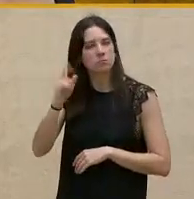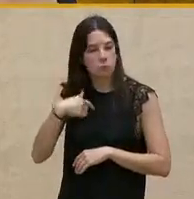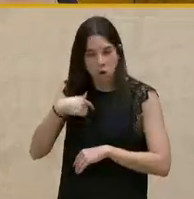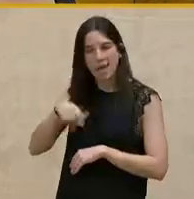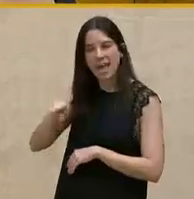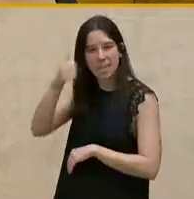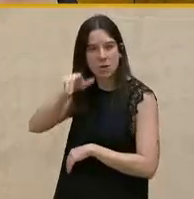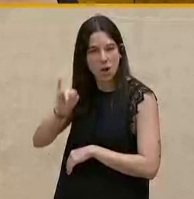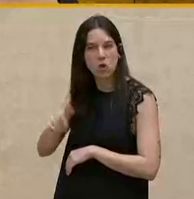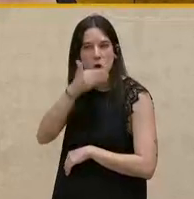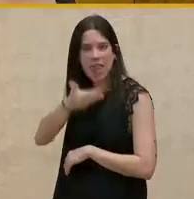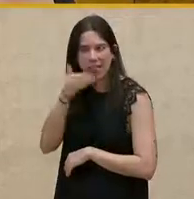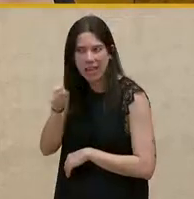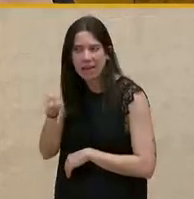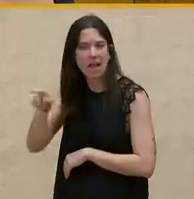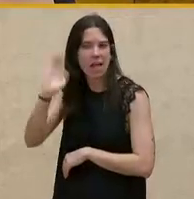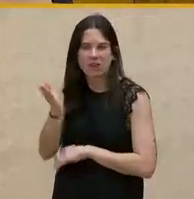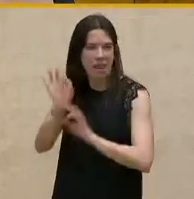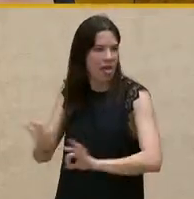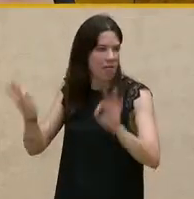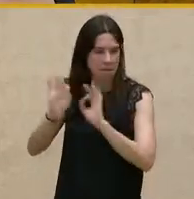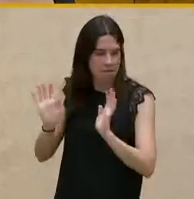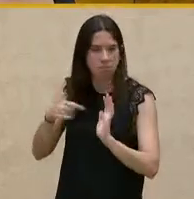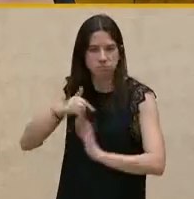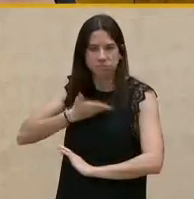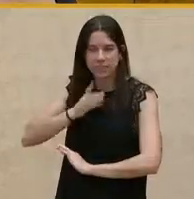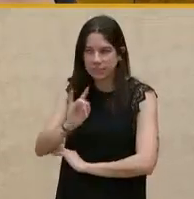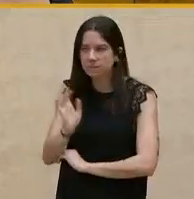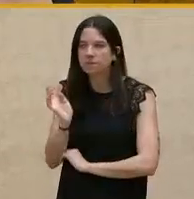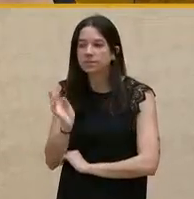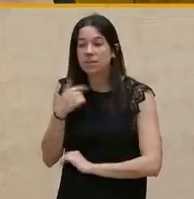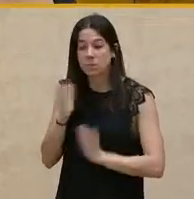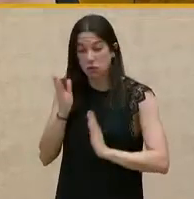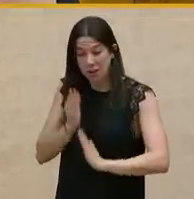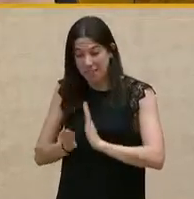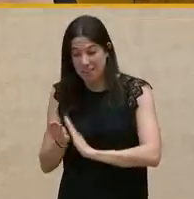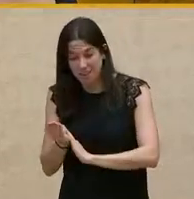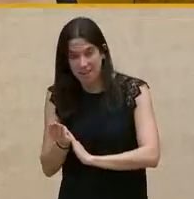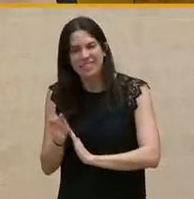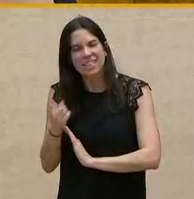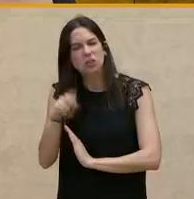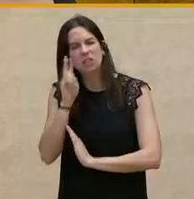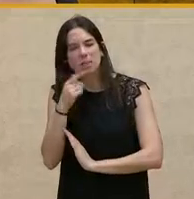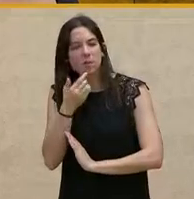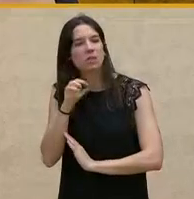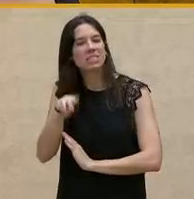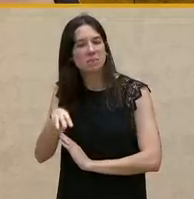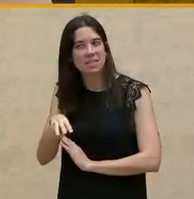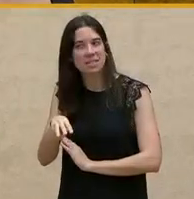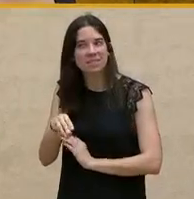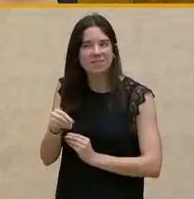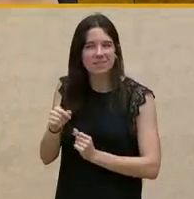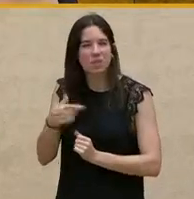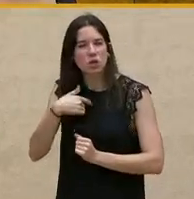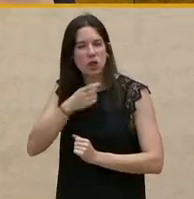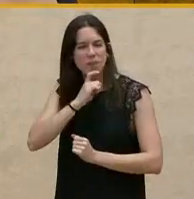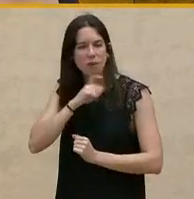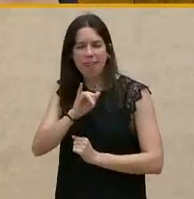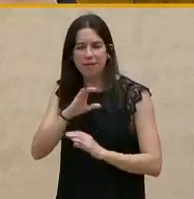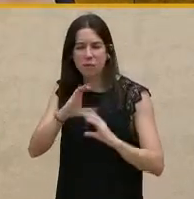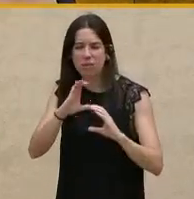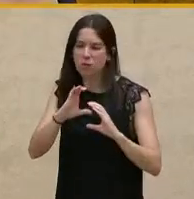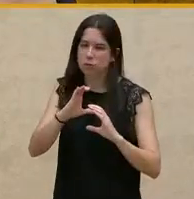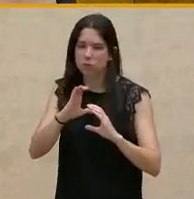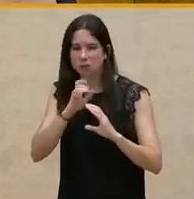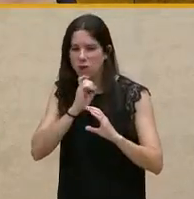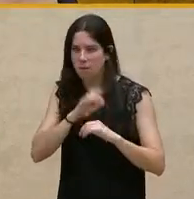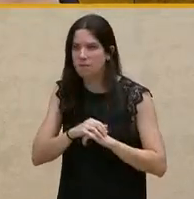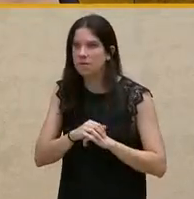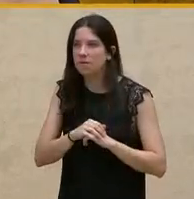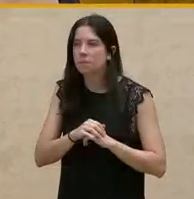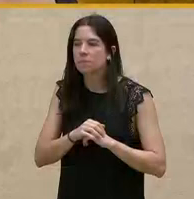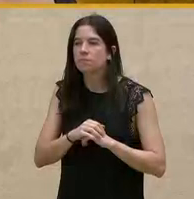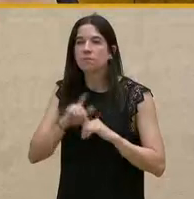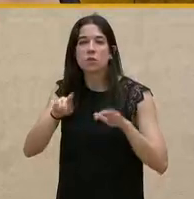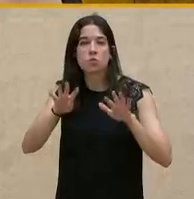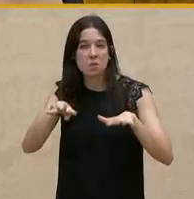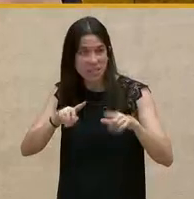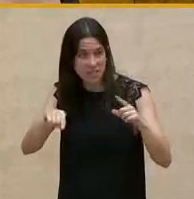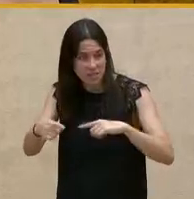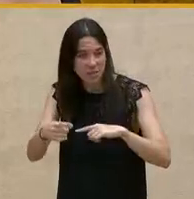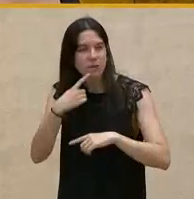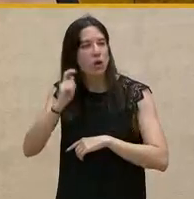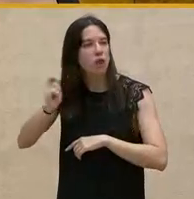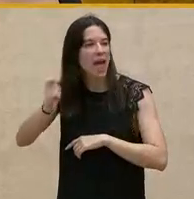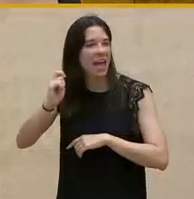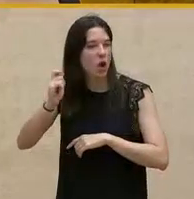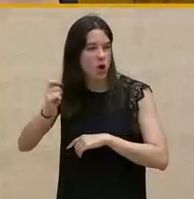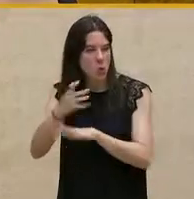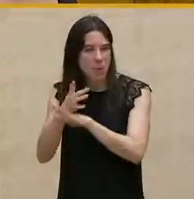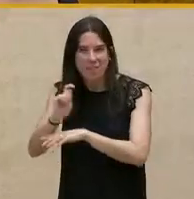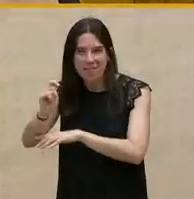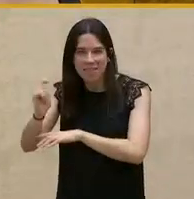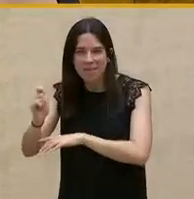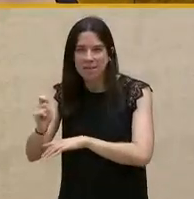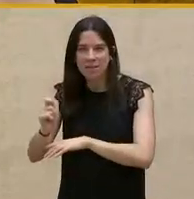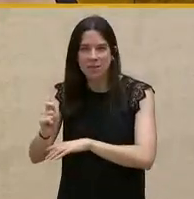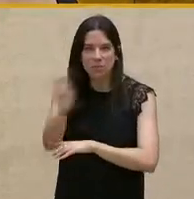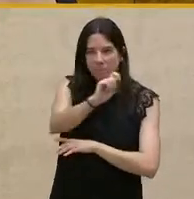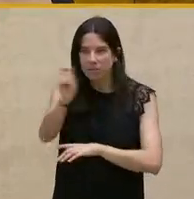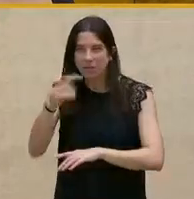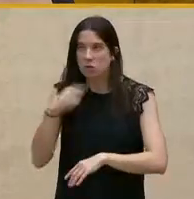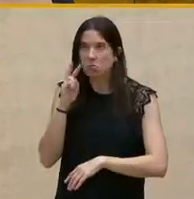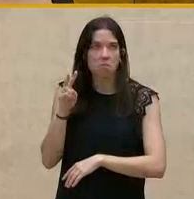Usher que no tiene afectación. Y a los nueve meses con el sonajero me quedaba igual.